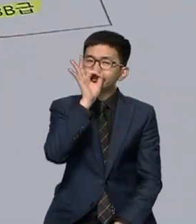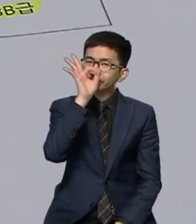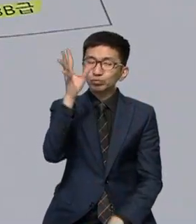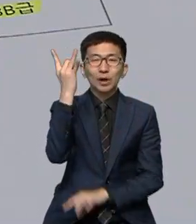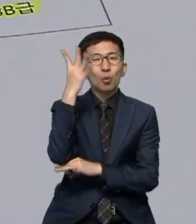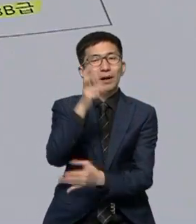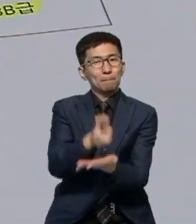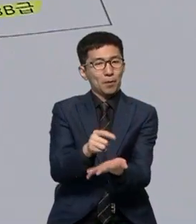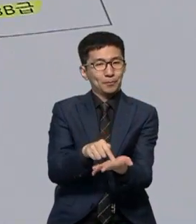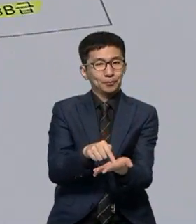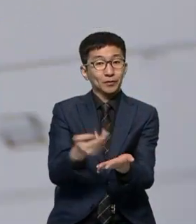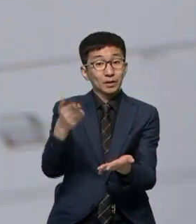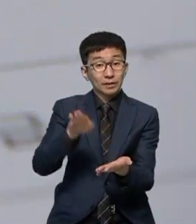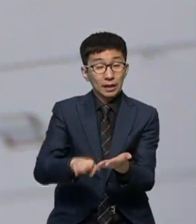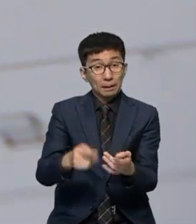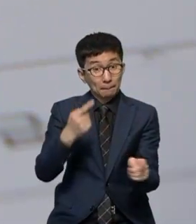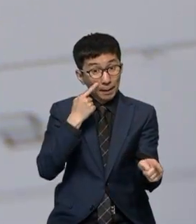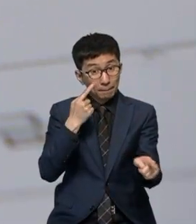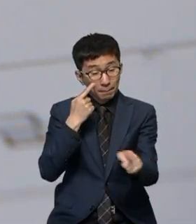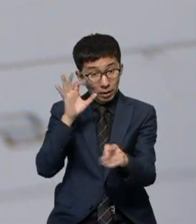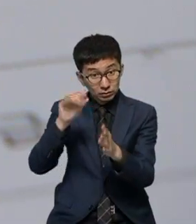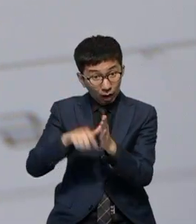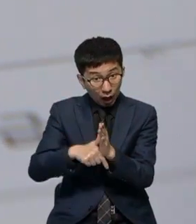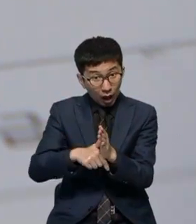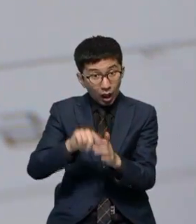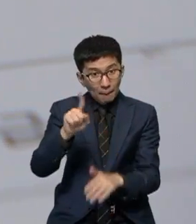금지됐지만 적발된 제품은 최대 121배까지